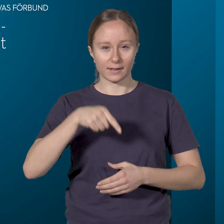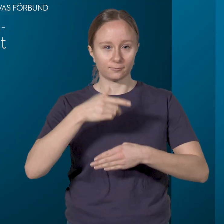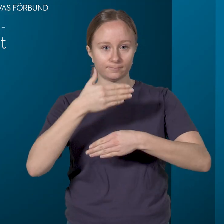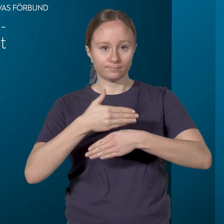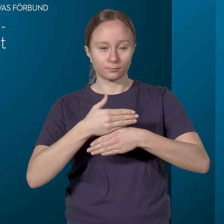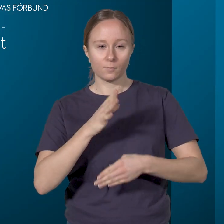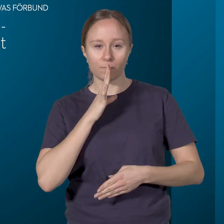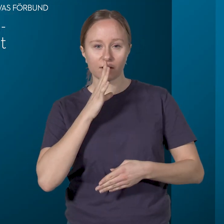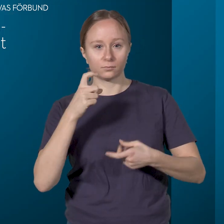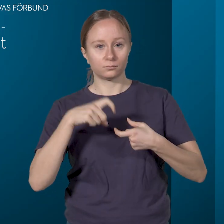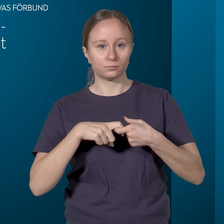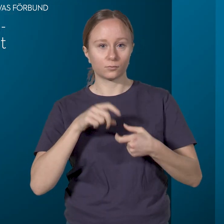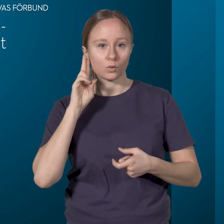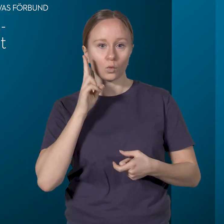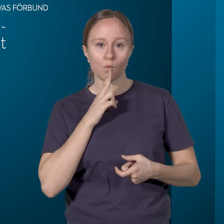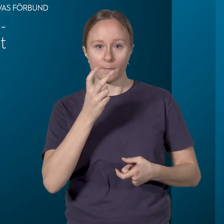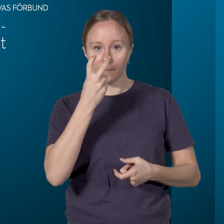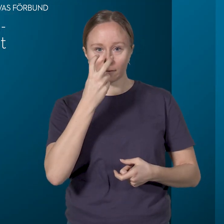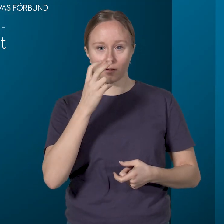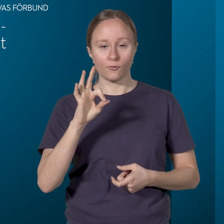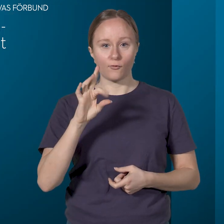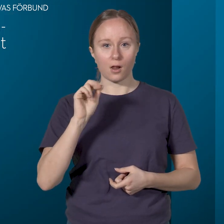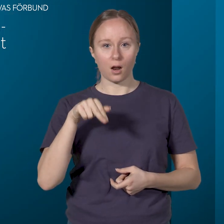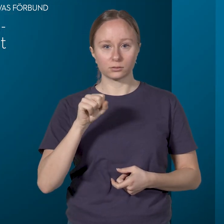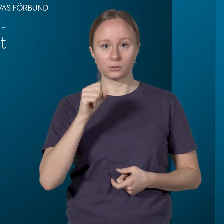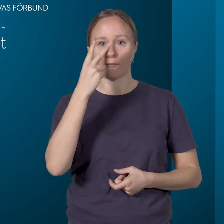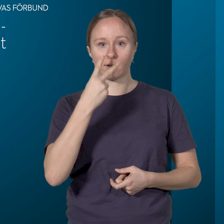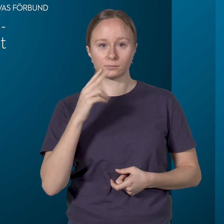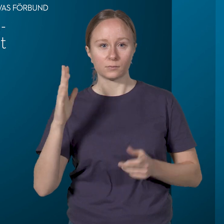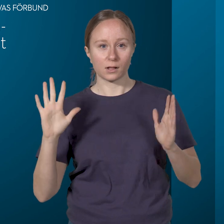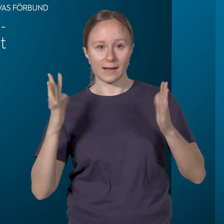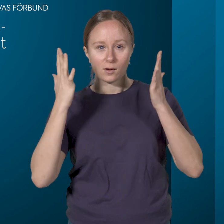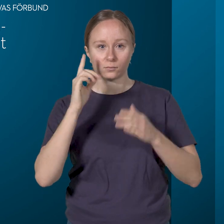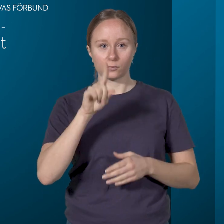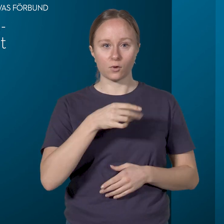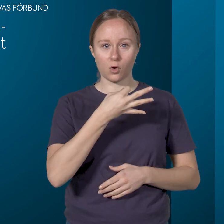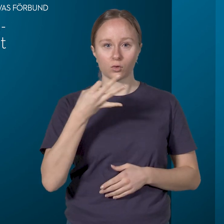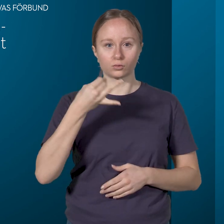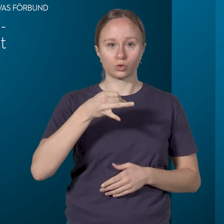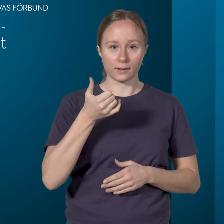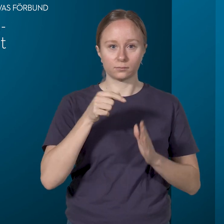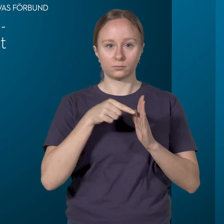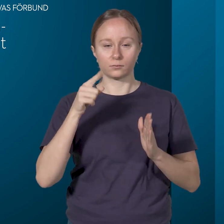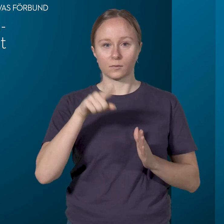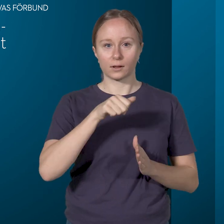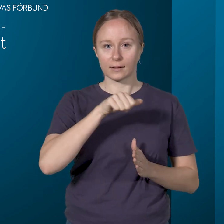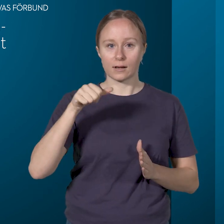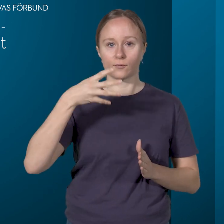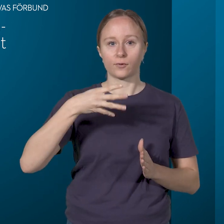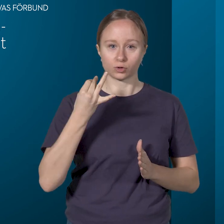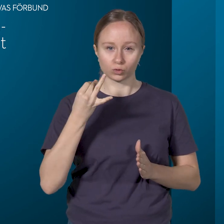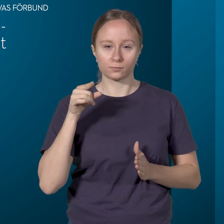Teaterpjäsen som berättar om livet för dövblinde Frans Leijon (1879 – 1947) -